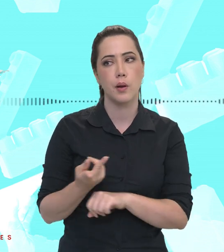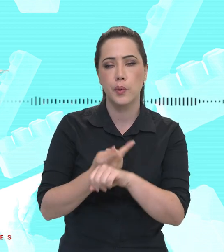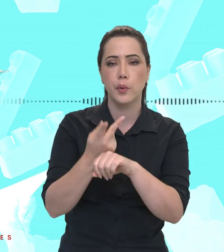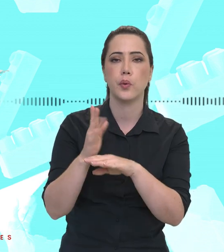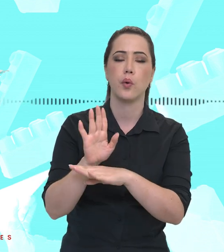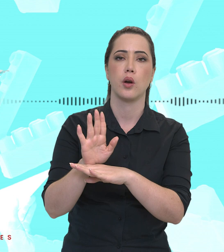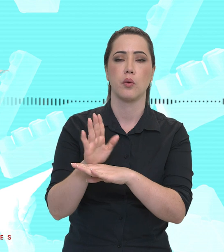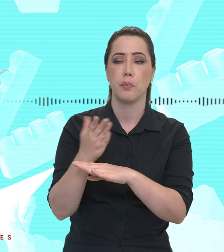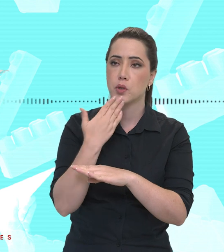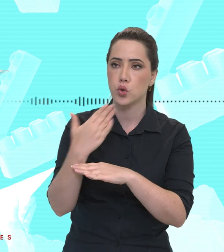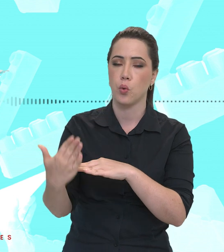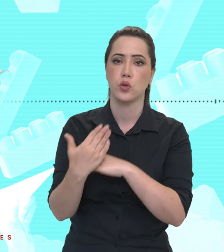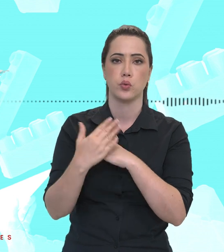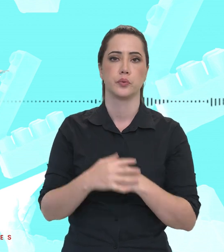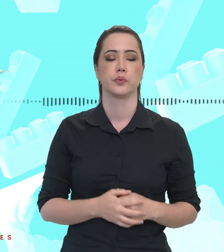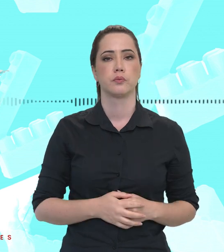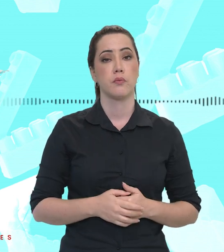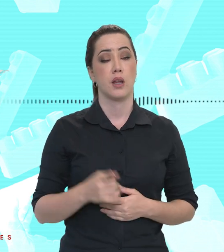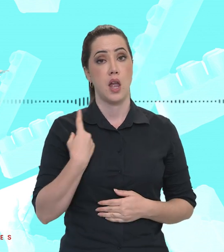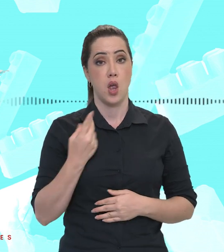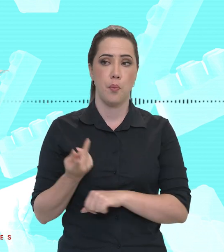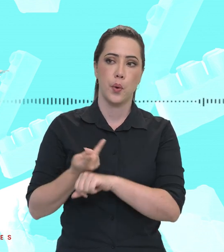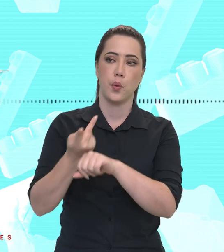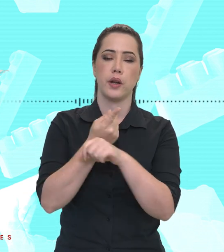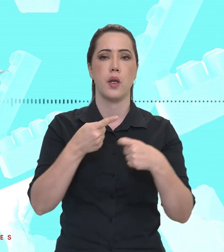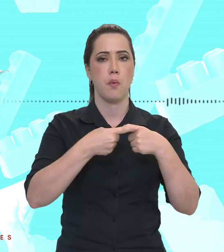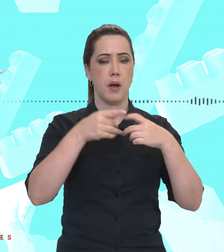[Alana] E nesse período eu fui em um psiquiatra pelo quadro de depressão, porque muitas pessoas